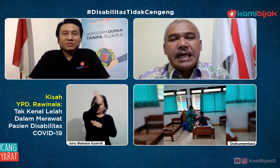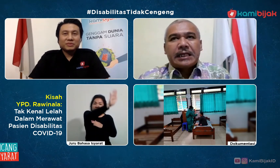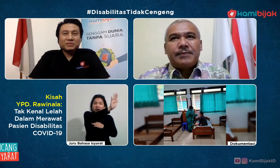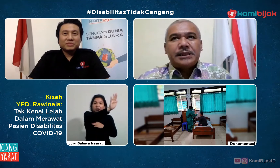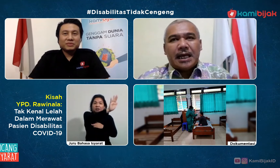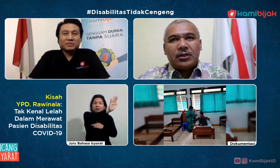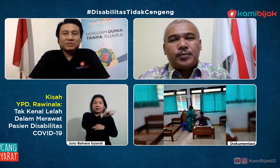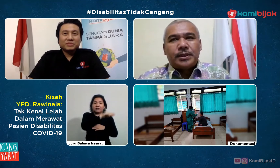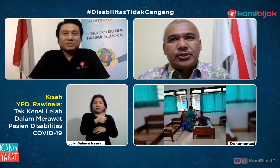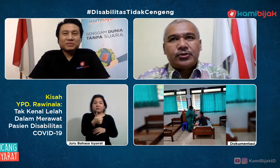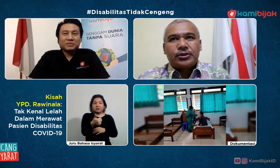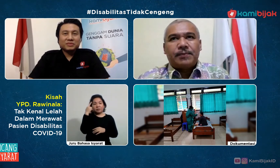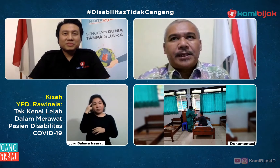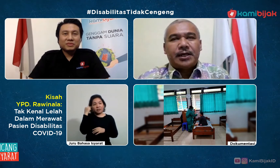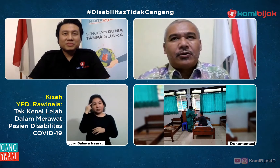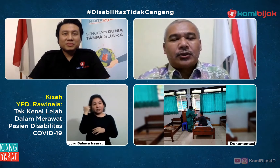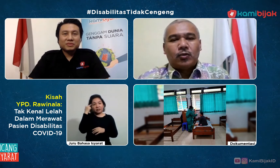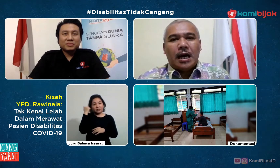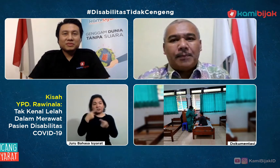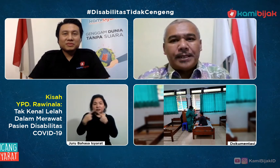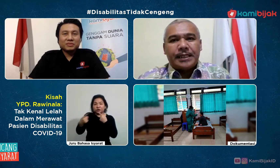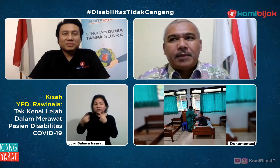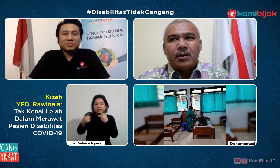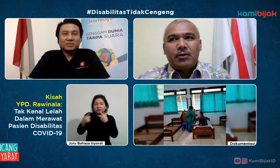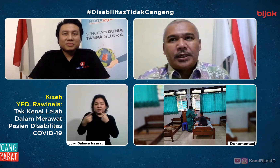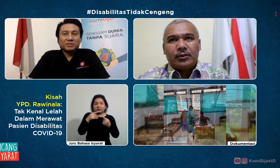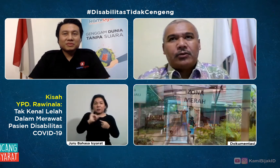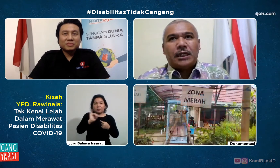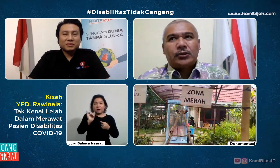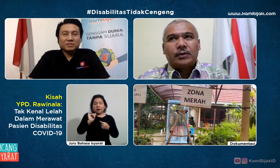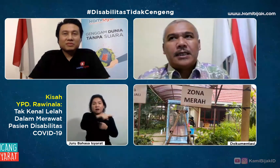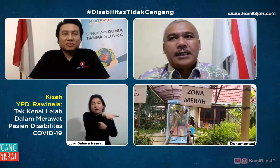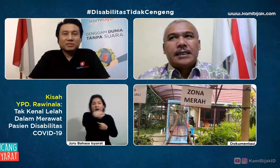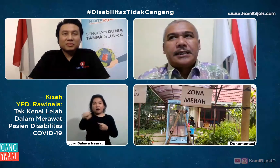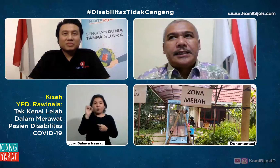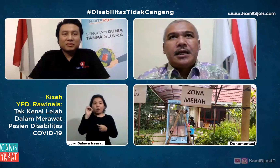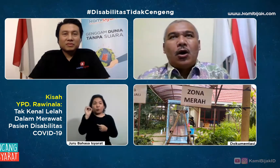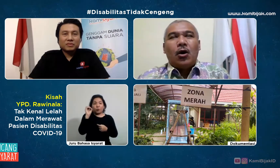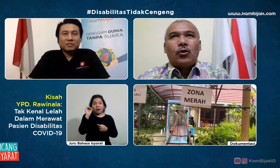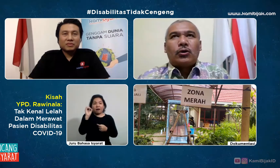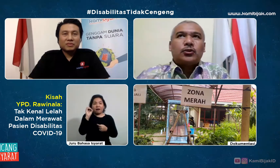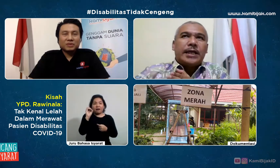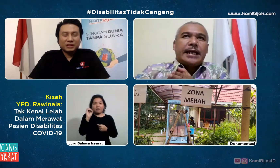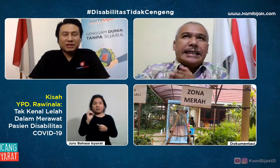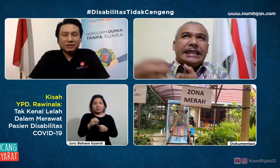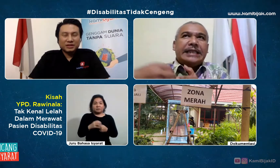kami selalu berdiskusi kepada orang tua, apa yang dibawa oleh orang tua jadi orang tua ya